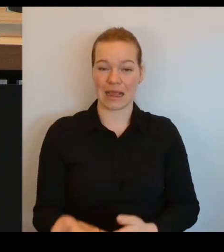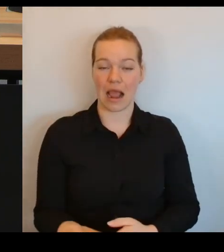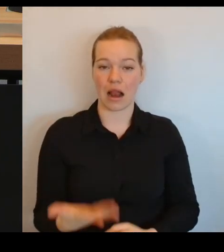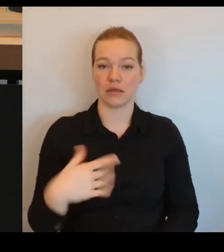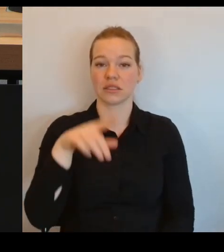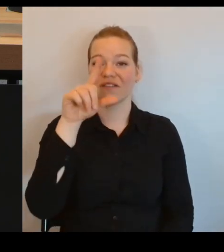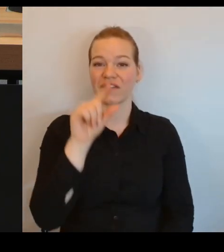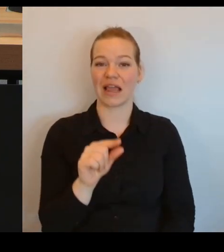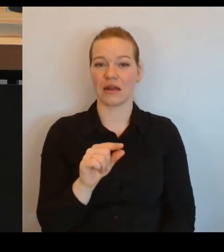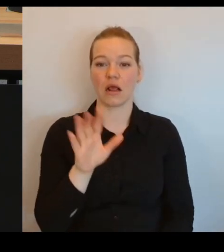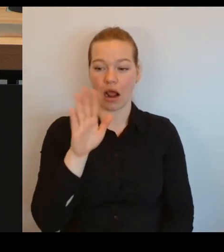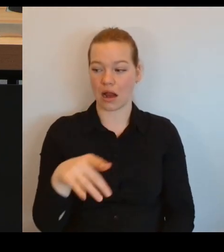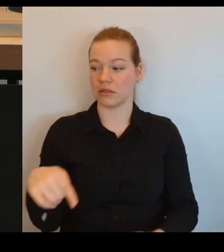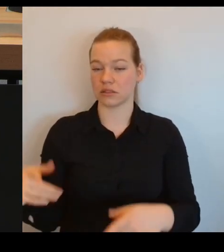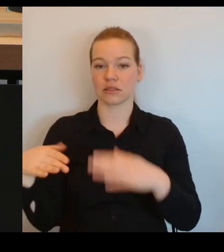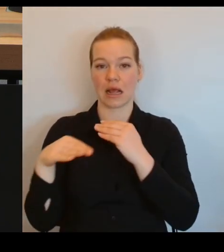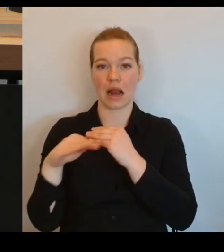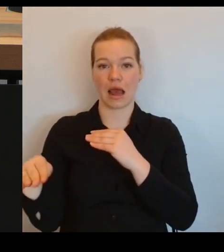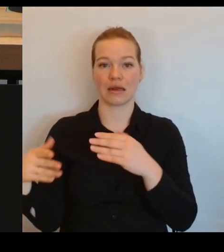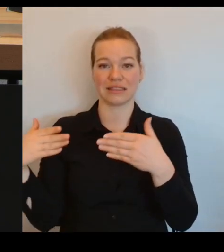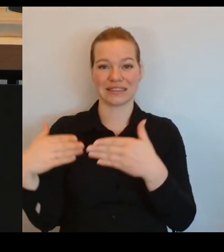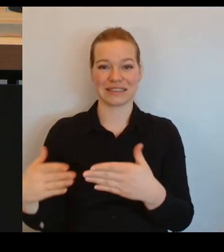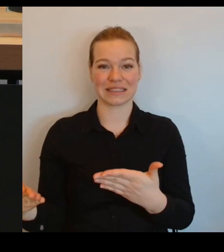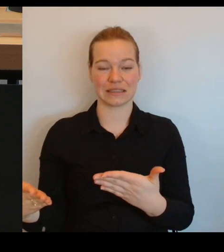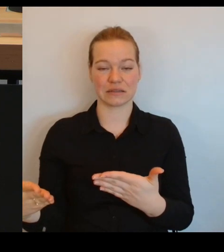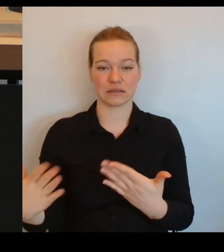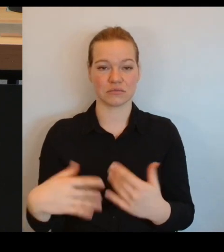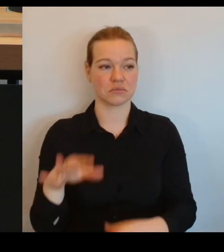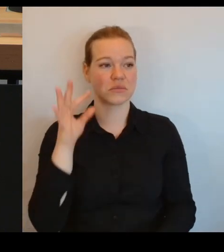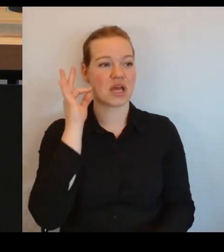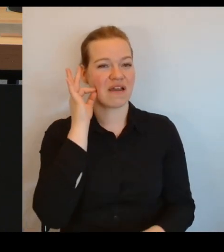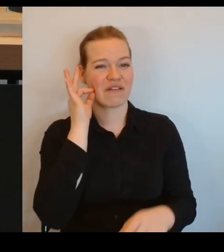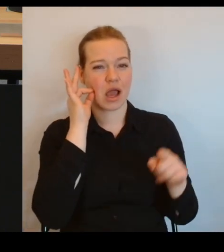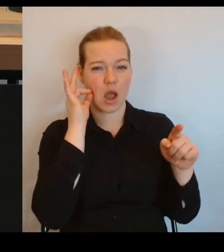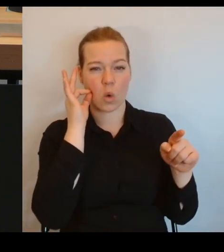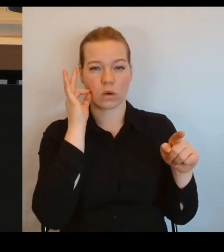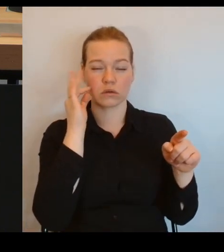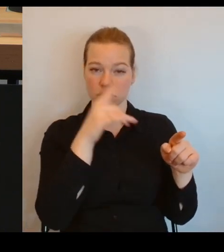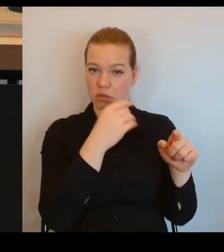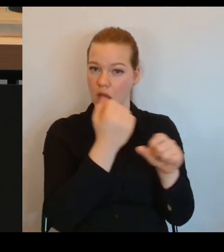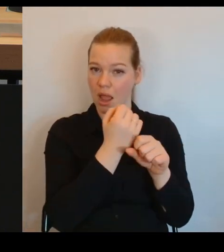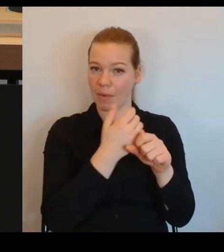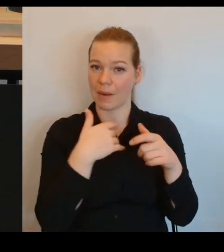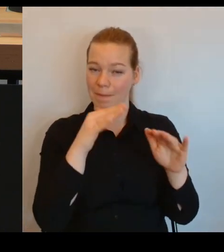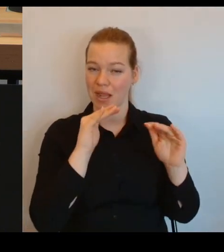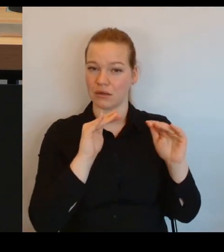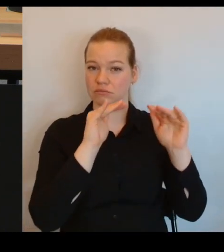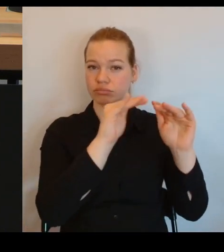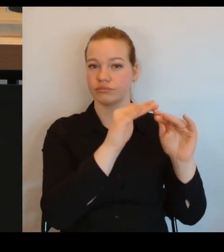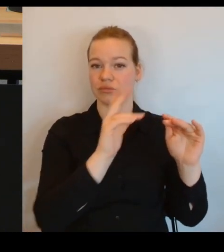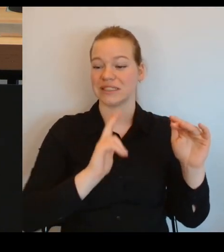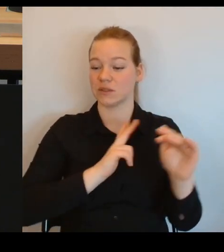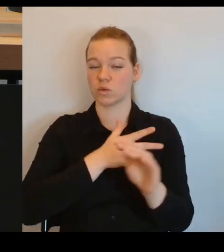dort deutlich mehr Frauen als bei den sozialen Trägern. In Einrichtungen der Kinder und Jugendhilfe sind es zum Beispiel 70 %.